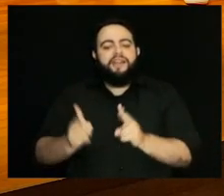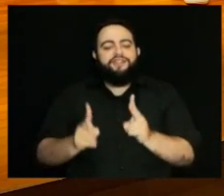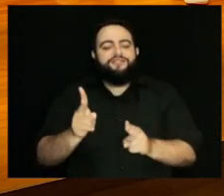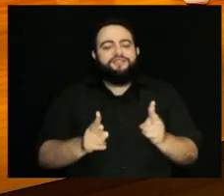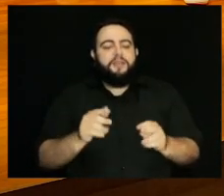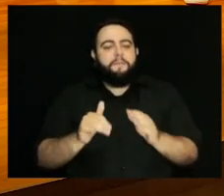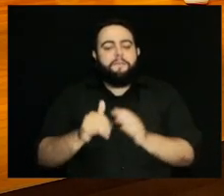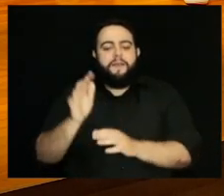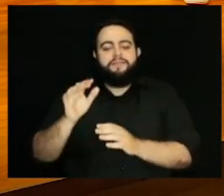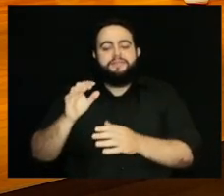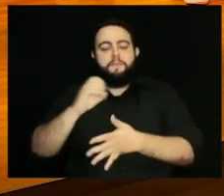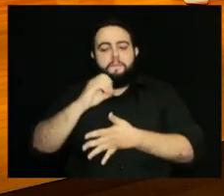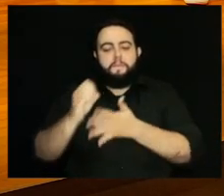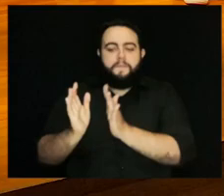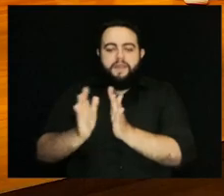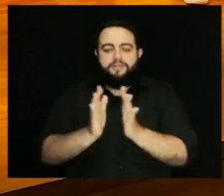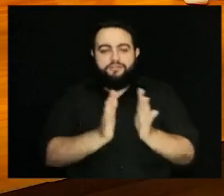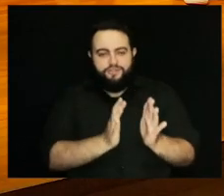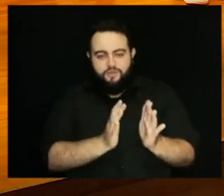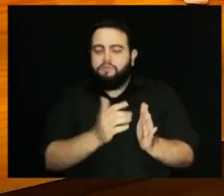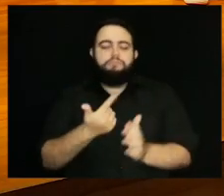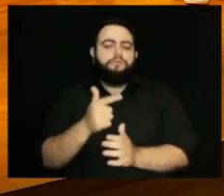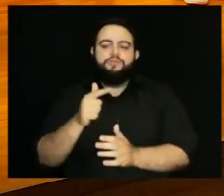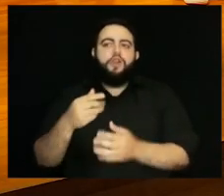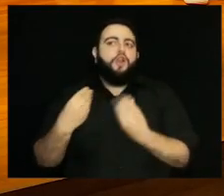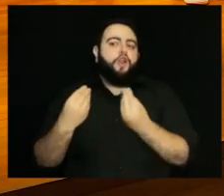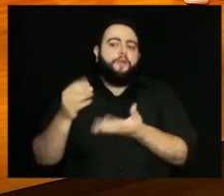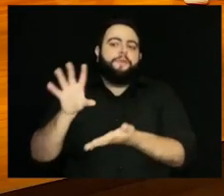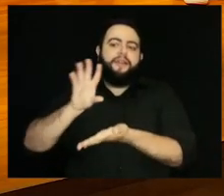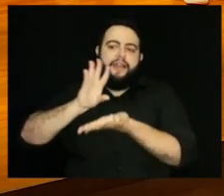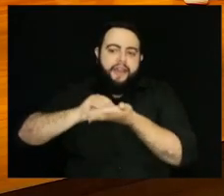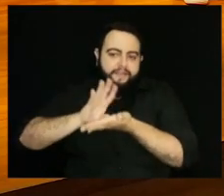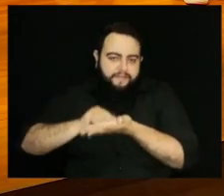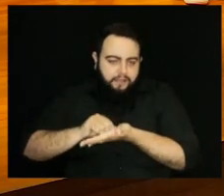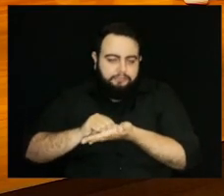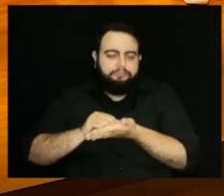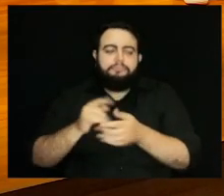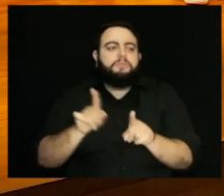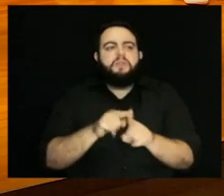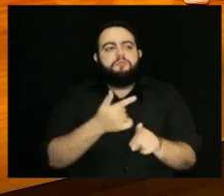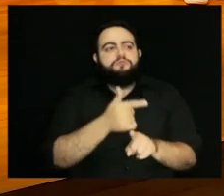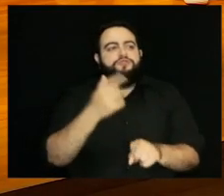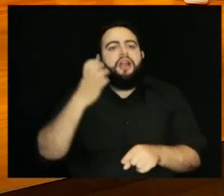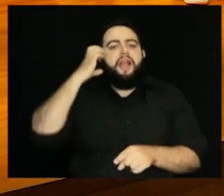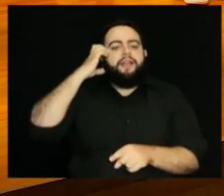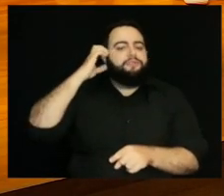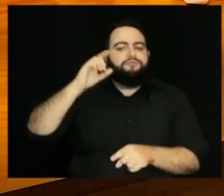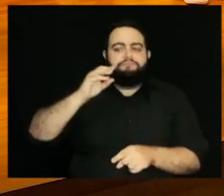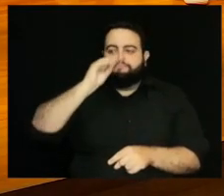tinha como os caras gravar disco e os caras não tocavam no rádio.Então assim teve um buraco, é como